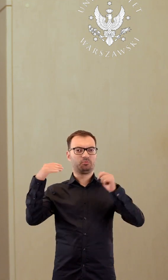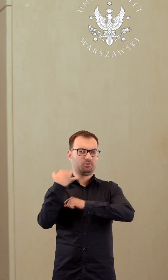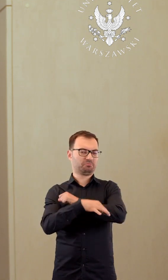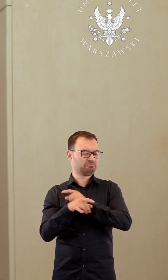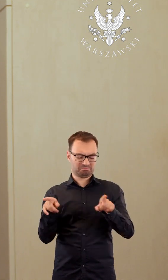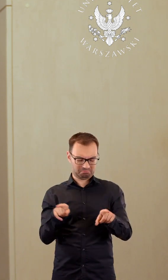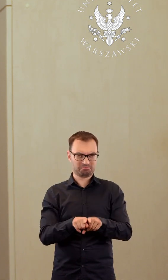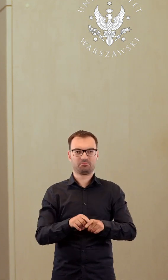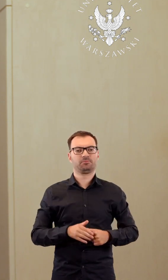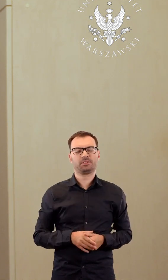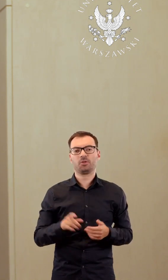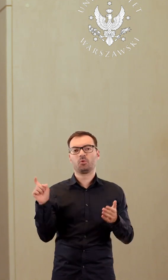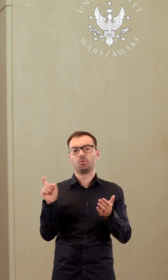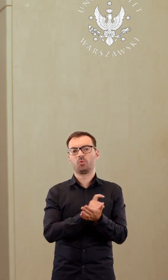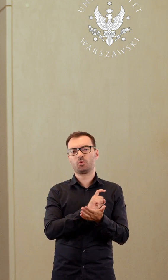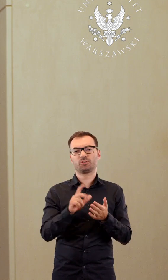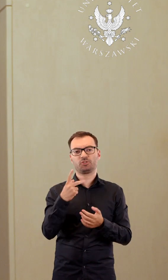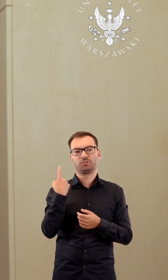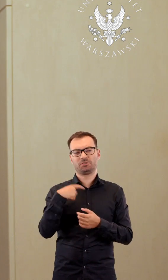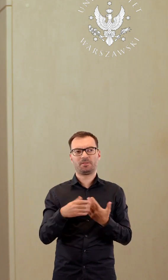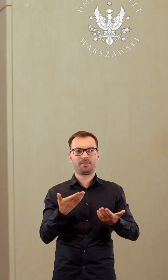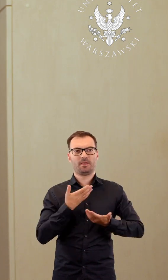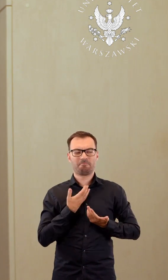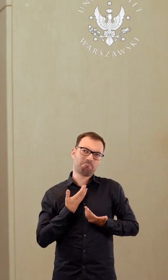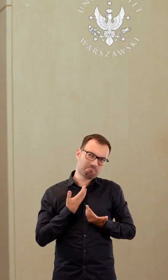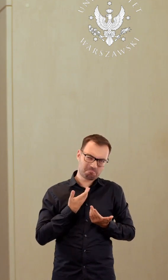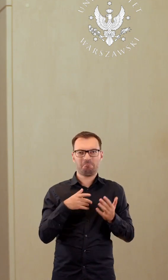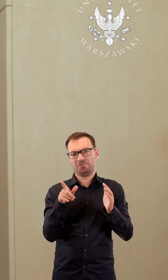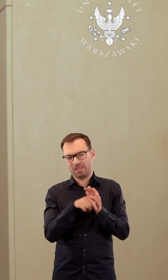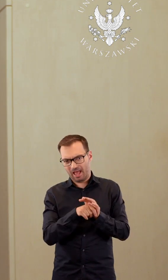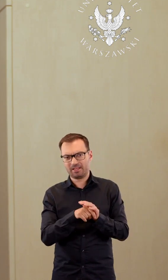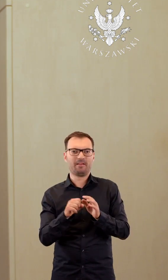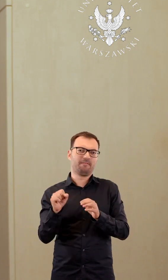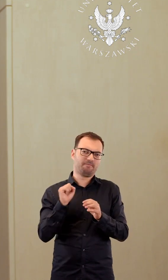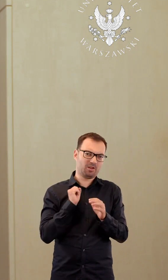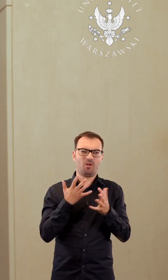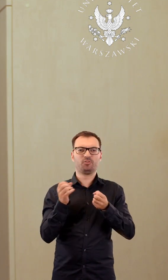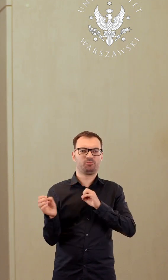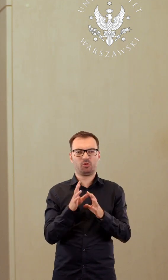Druk 3D umożliwia w relatywnie tani i prosty sposób tworzenie pomocy dydaktycznych